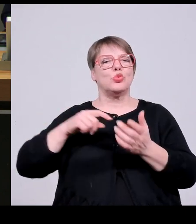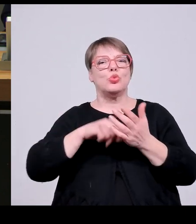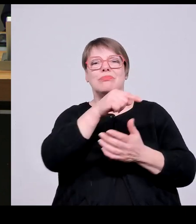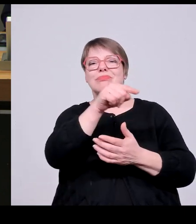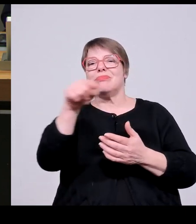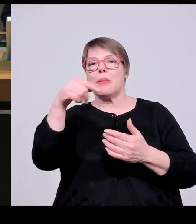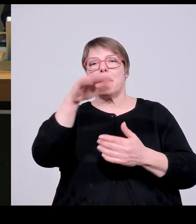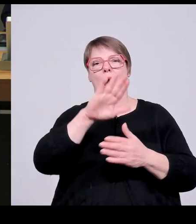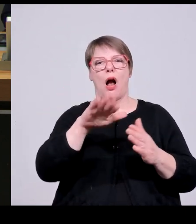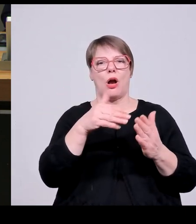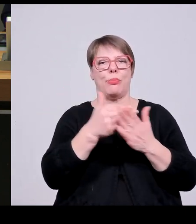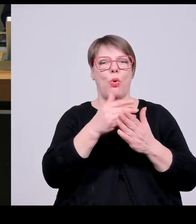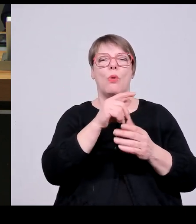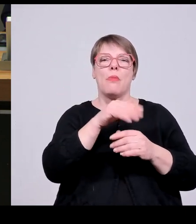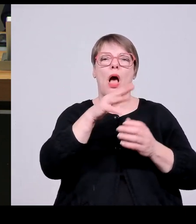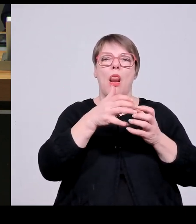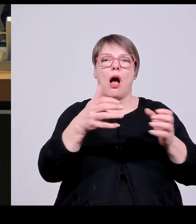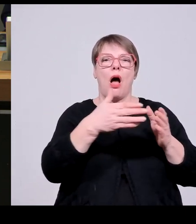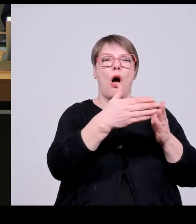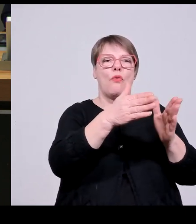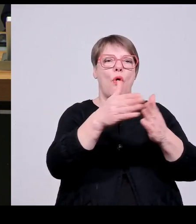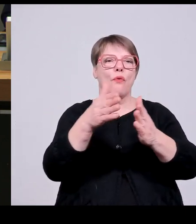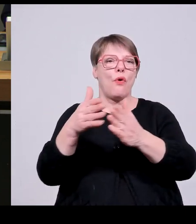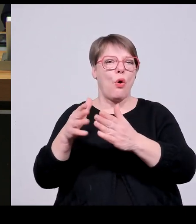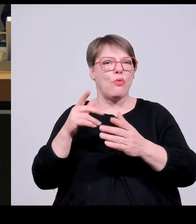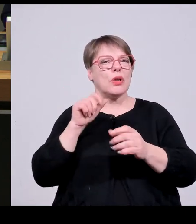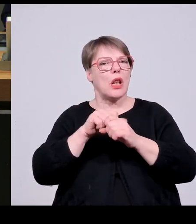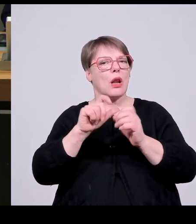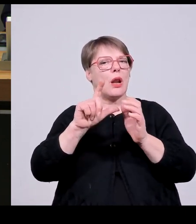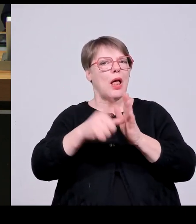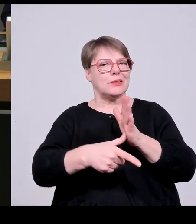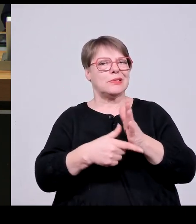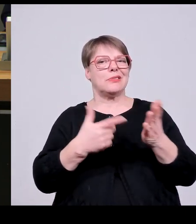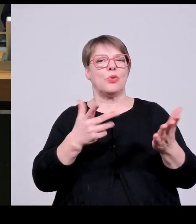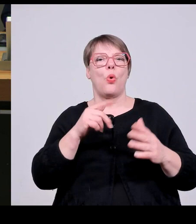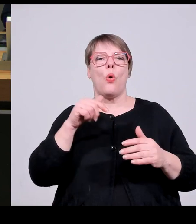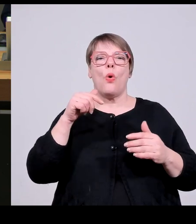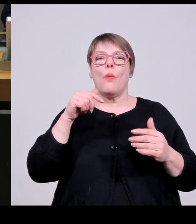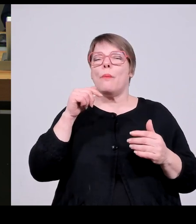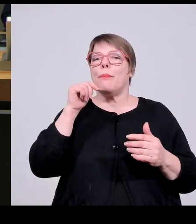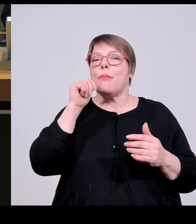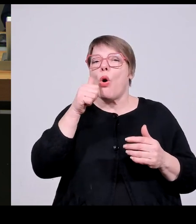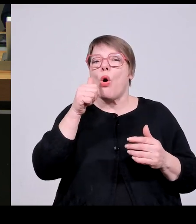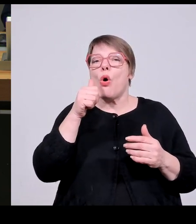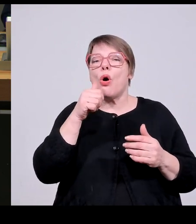von zehn bis 18 Uhr oder Abend auch noch länger, am Sonntag mal Kulturangebote stattfinden. Wenn wir das schaffen und da die